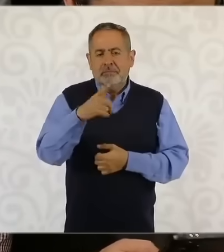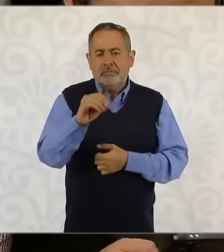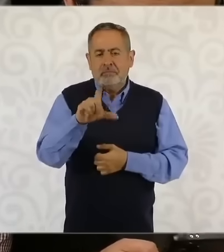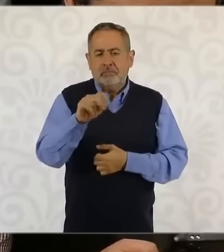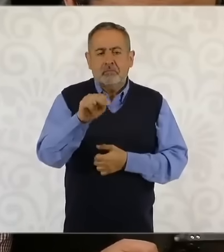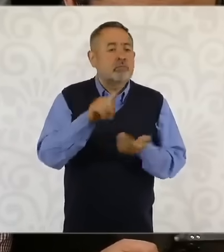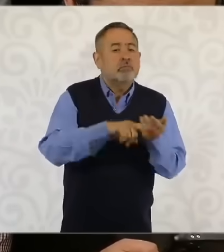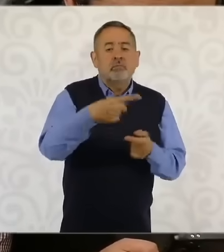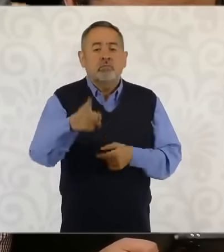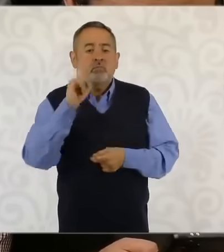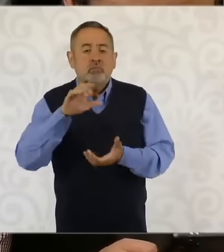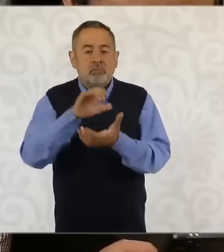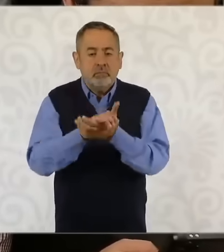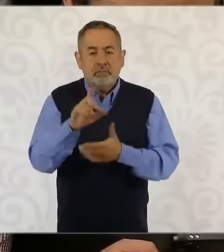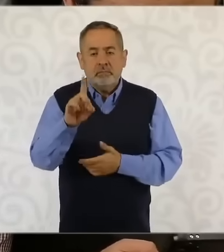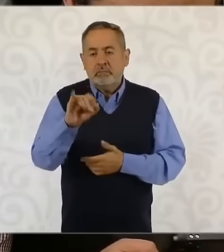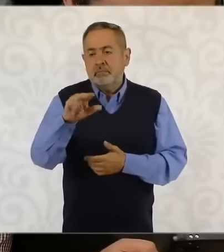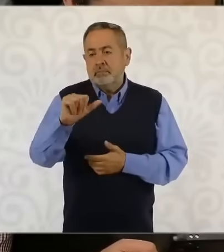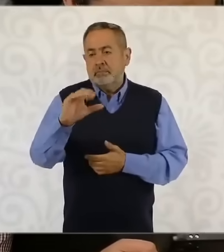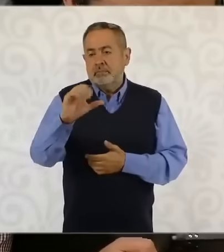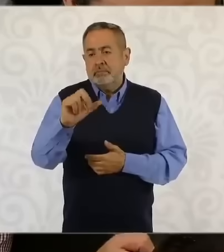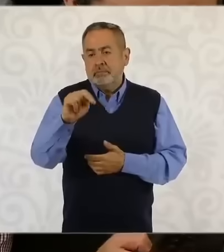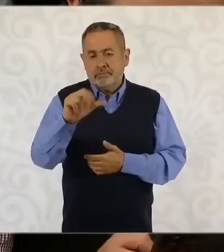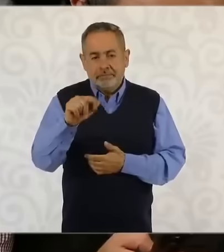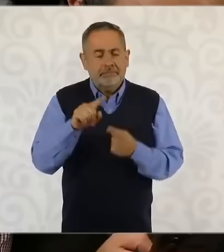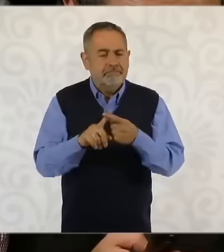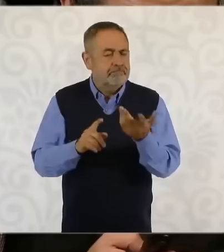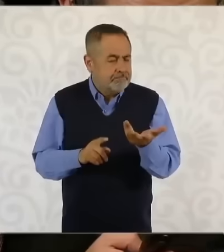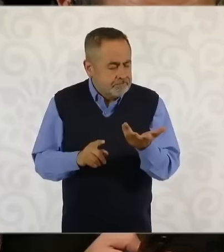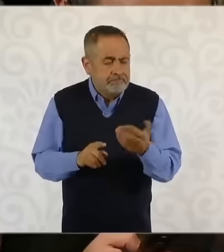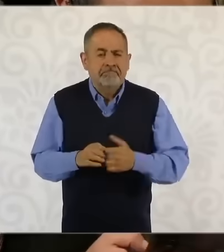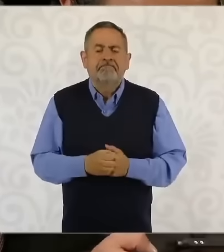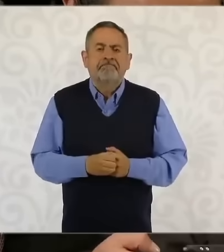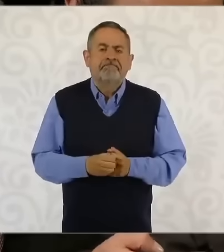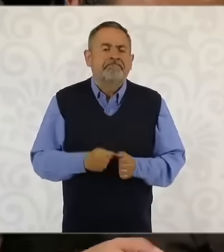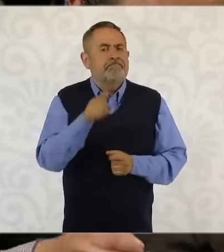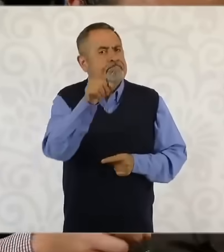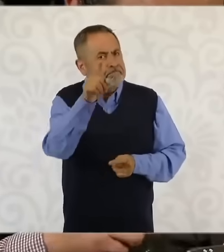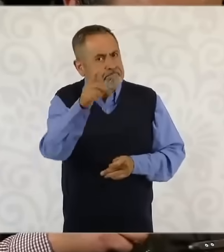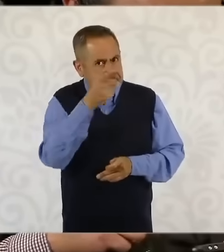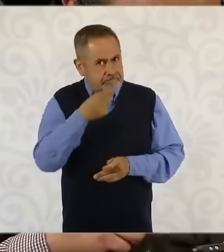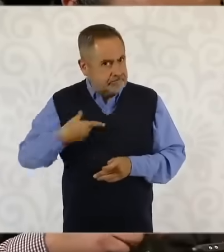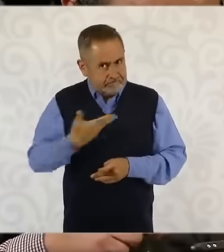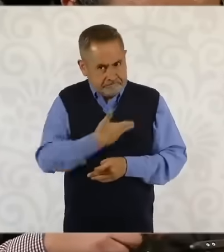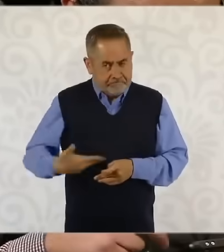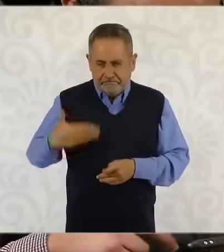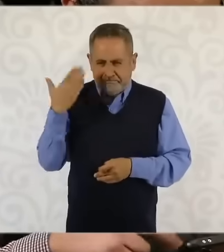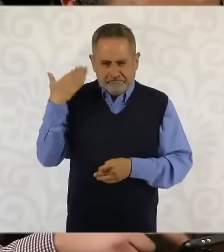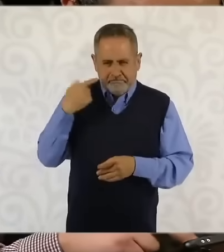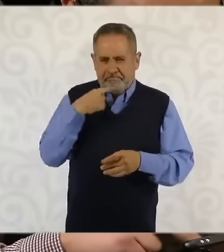esposa a Diana Karina Barreras usted ha hablado en las últimas semanas después de la de la elección